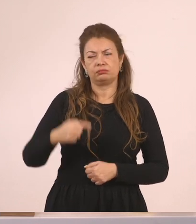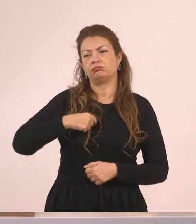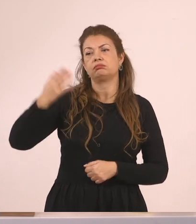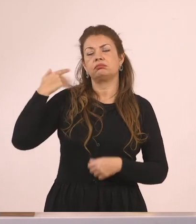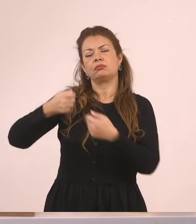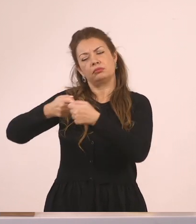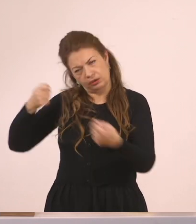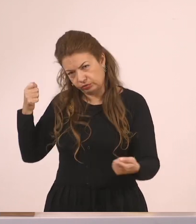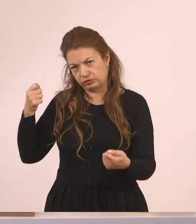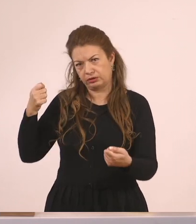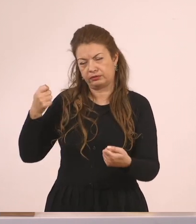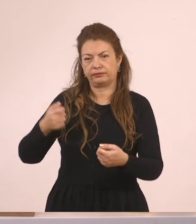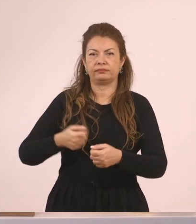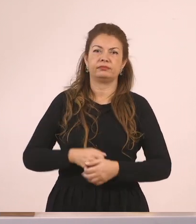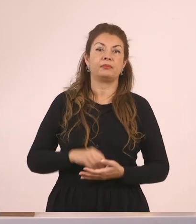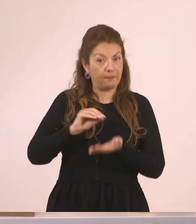τέντωσα. Πάλι με ω.